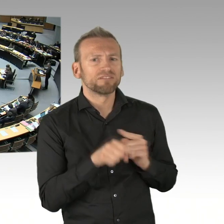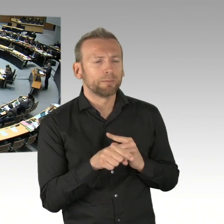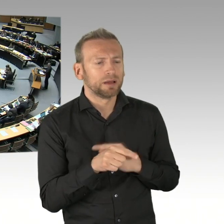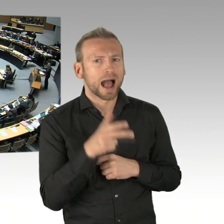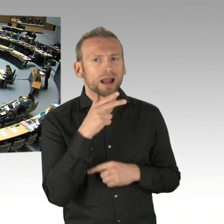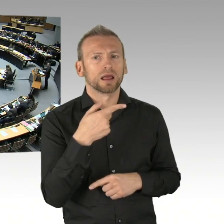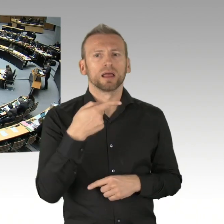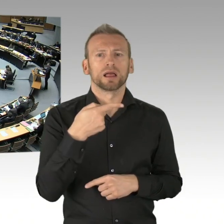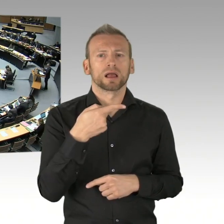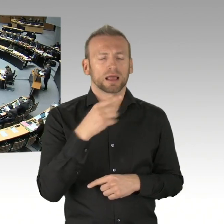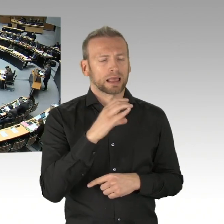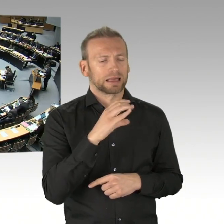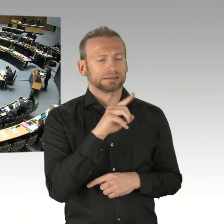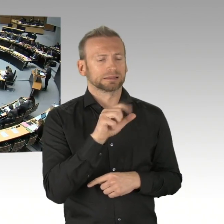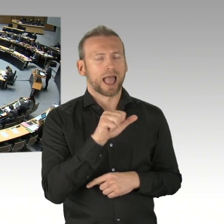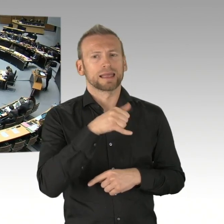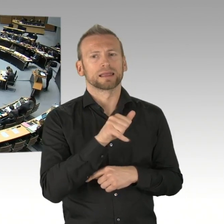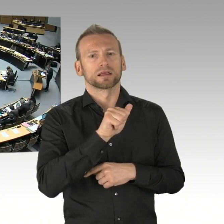(Rednerwechsel) Herr Präsident, meine sehr geehrten Damen und Herren.